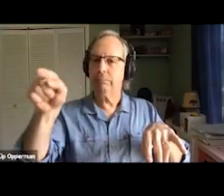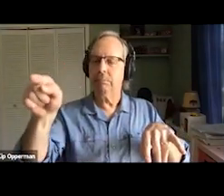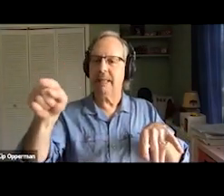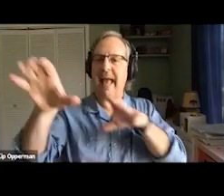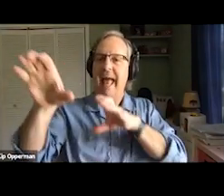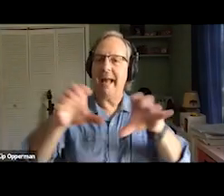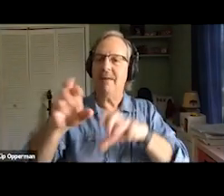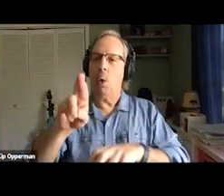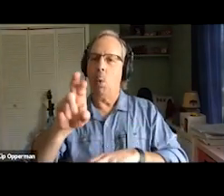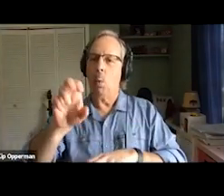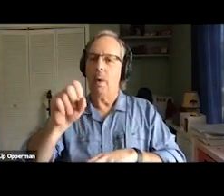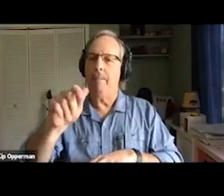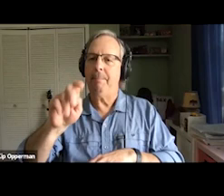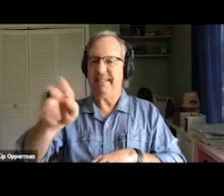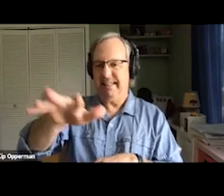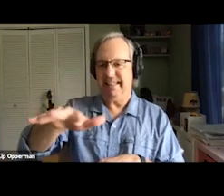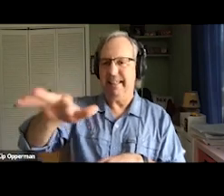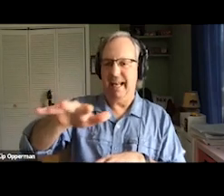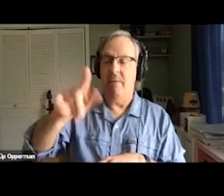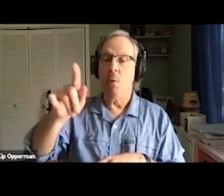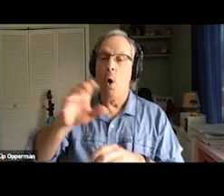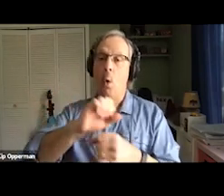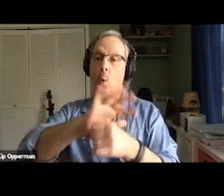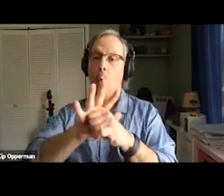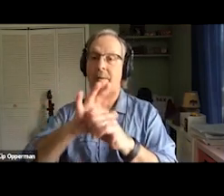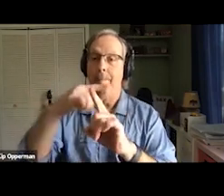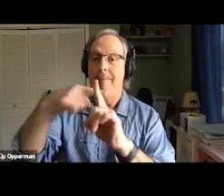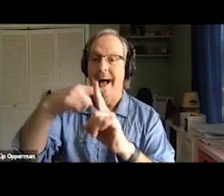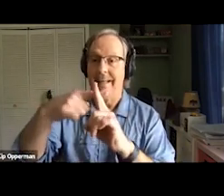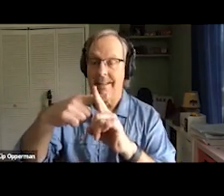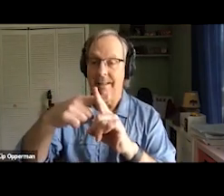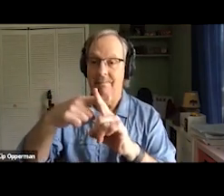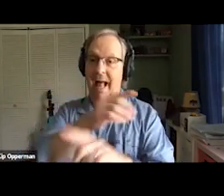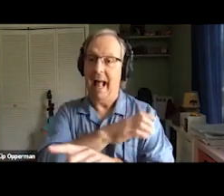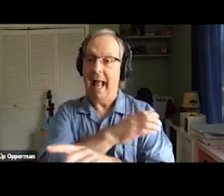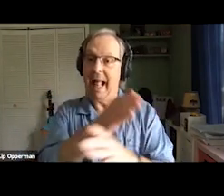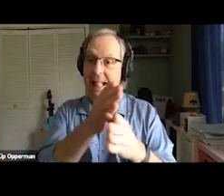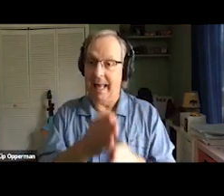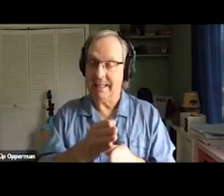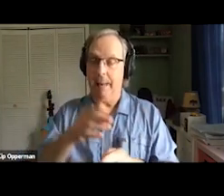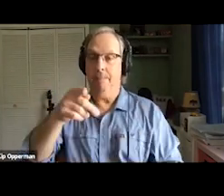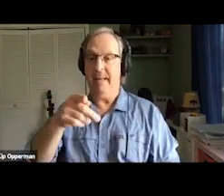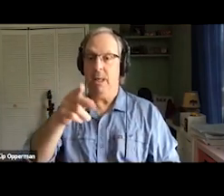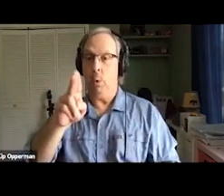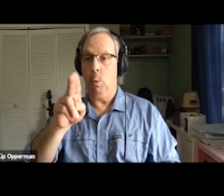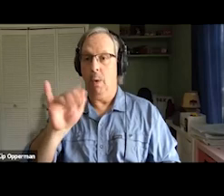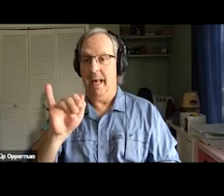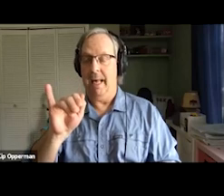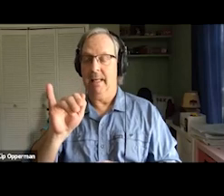y ha sido reservado para clientes con COVID positivo y los llamados PUI, personas bajo investigación.